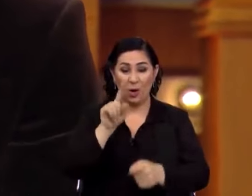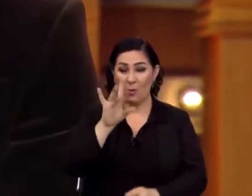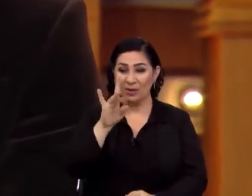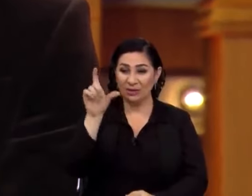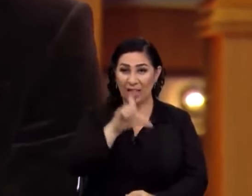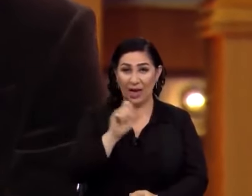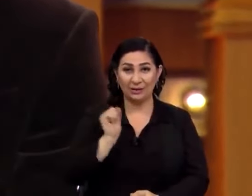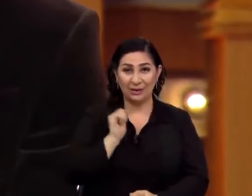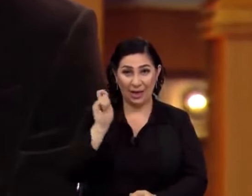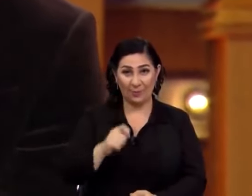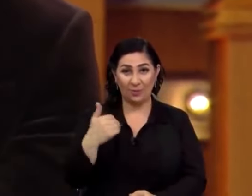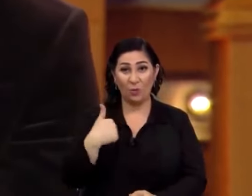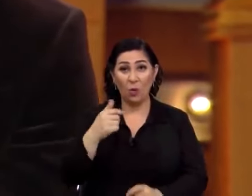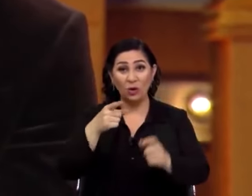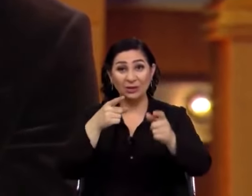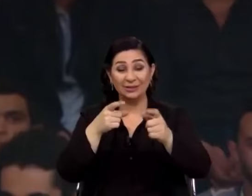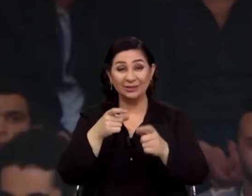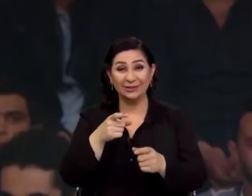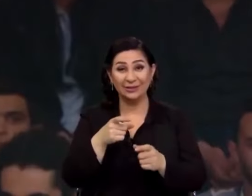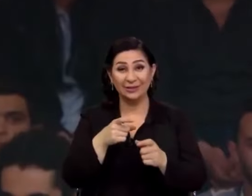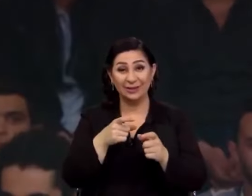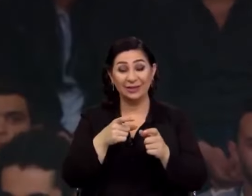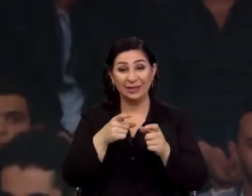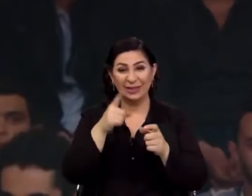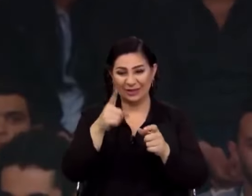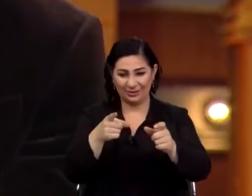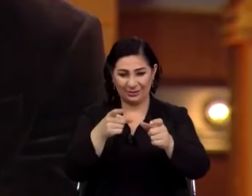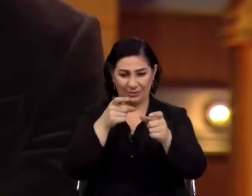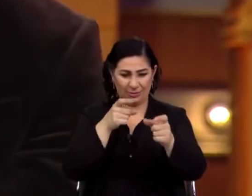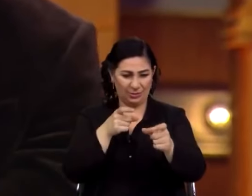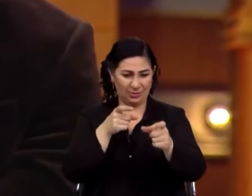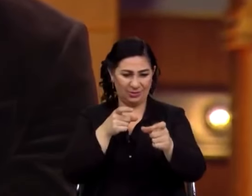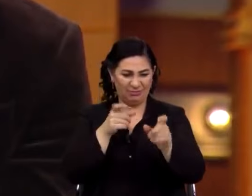yaptım Bu Bu arada o silahı ilk Evet ilk aldığınızda bile o silaha çok böyle o